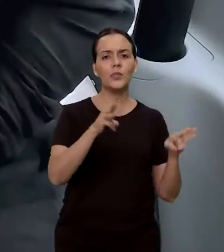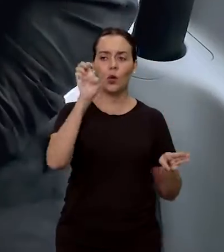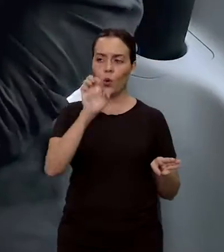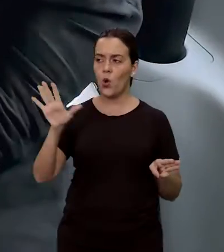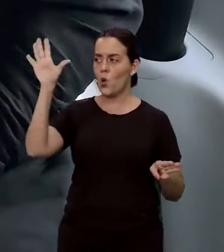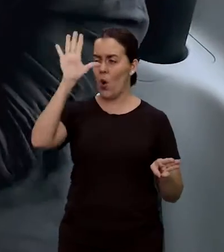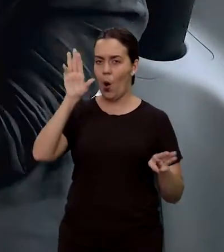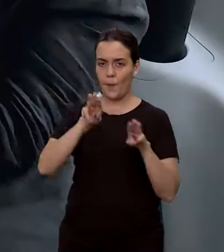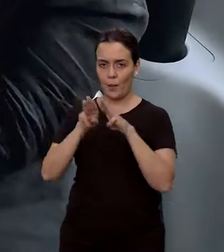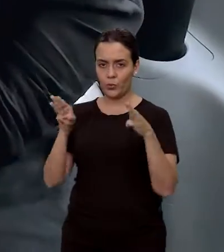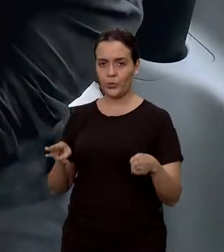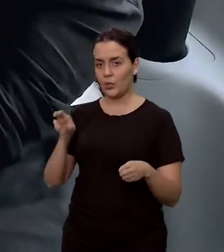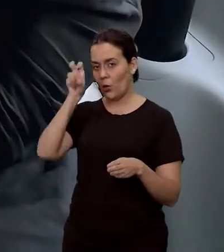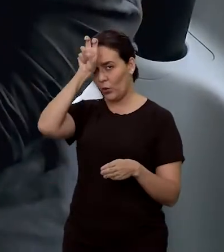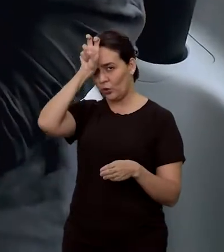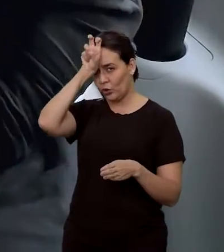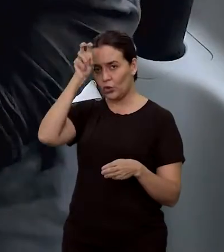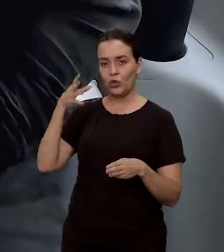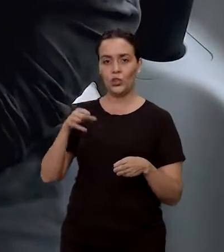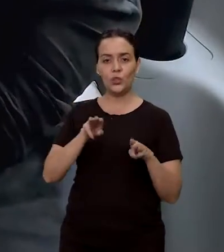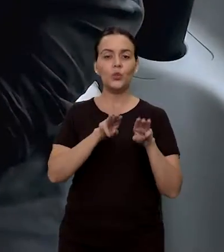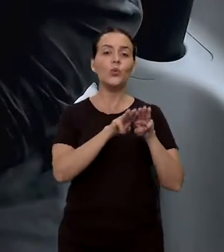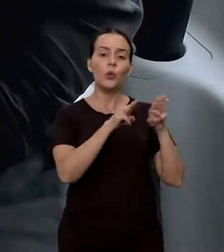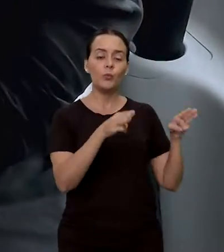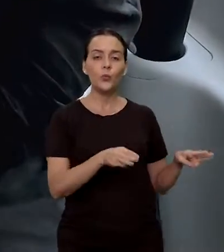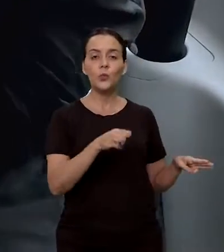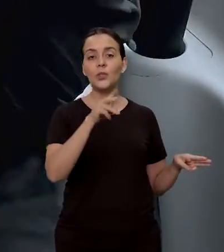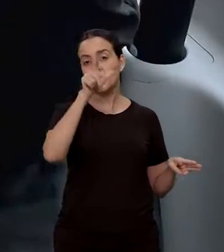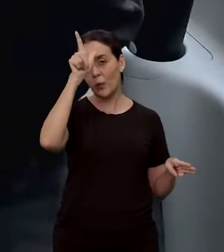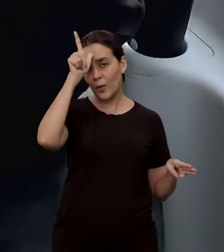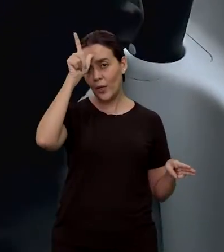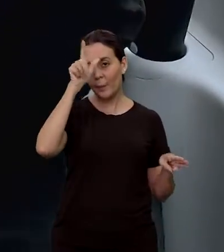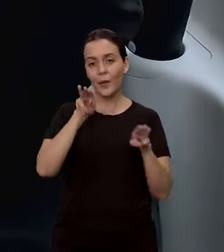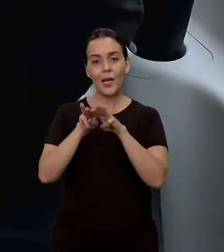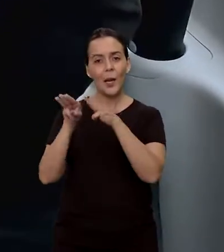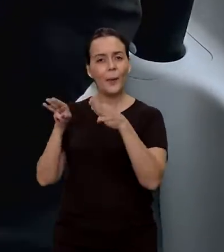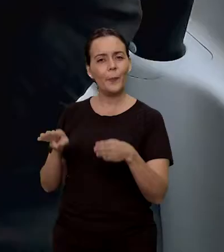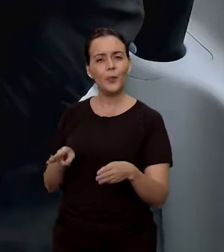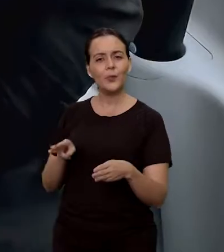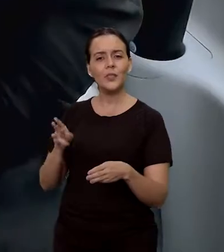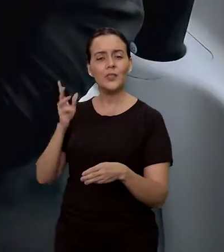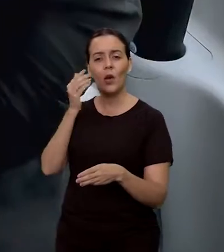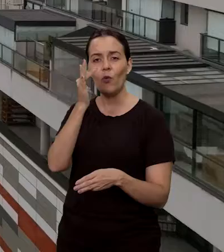[Katiúscia] Sim. [Mônica] Egito, Berlim, em Paris. Então, são narrativas que ficam.